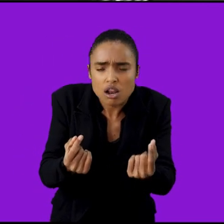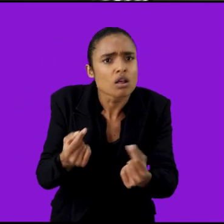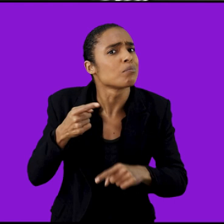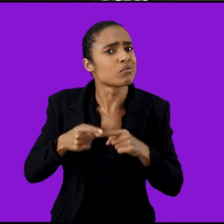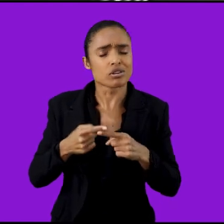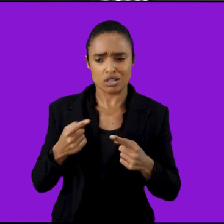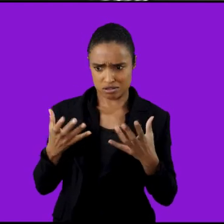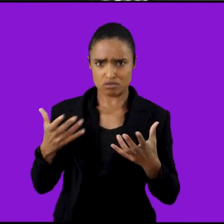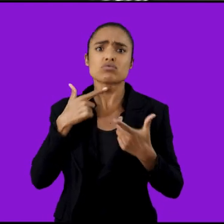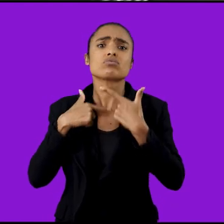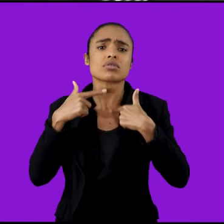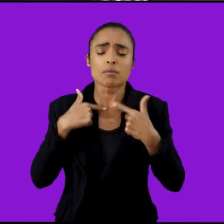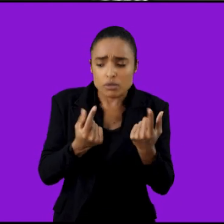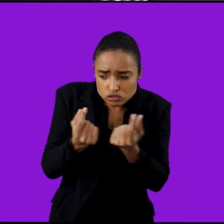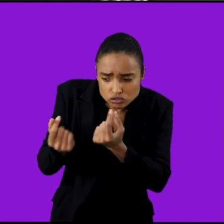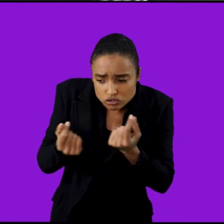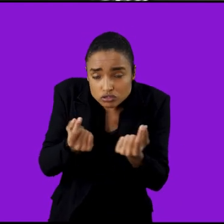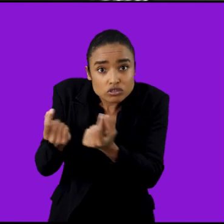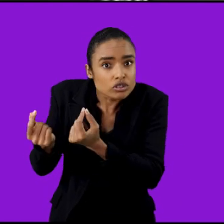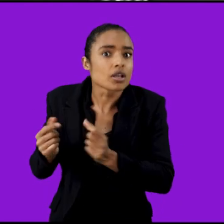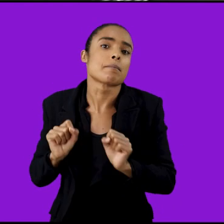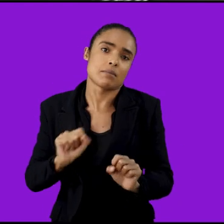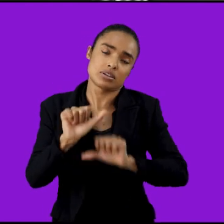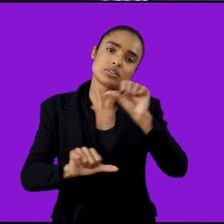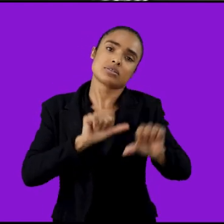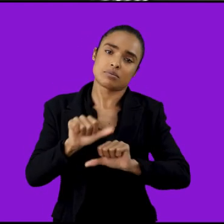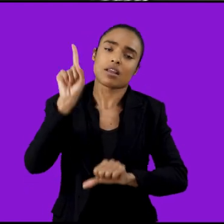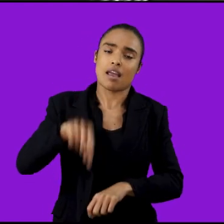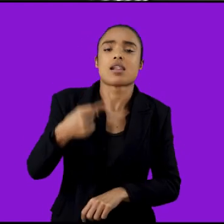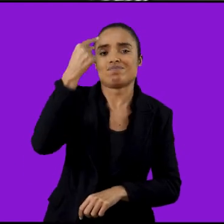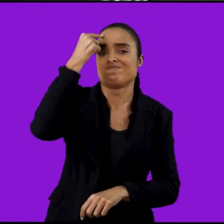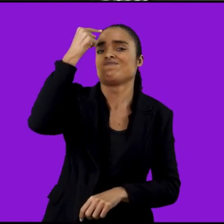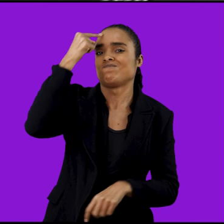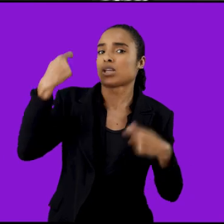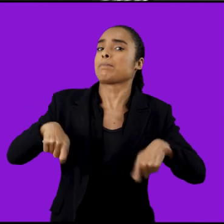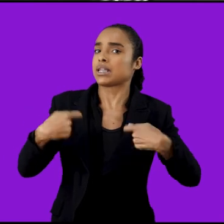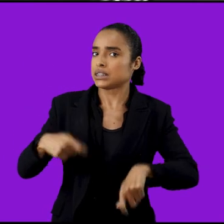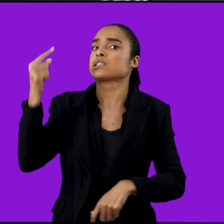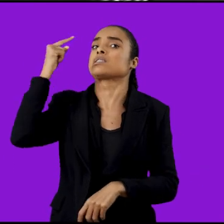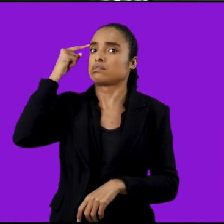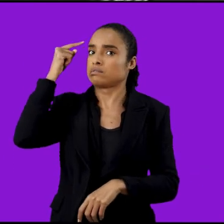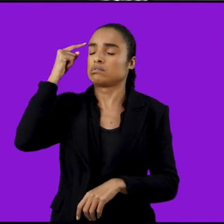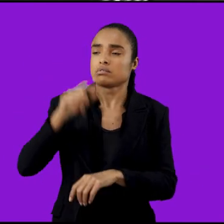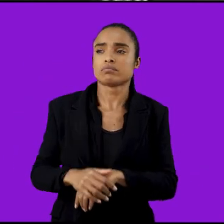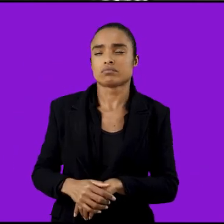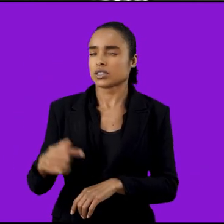Porque, que a gente não pode desejar o dinheiro? Porque a gente não pode fazer as pazes com o dinheiro, entendeu? Então, tem uma questão que eu acho que tem que mudar, é mentalidade.